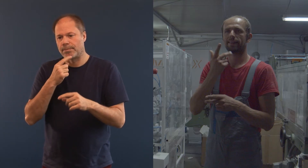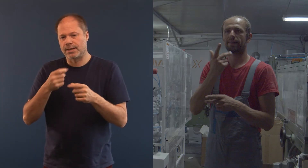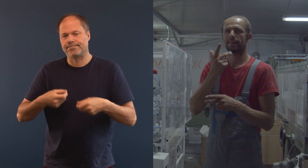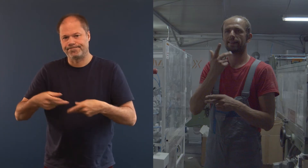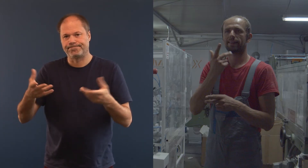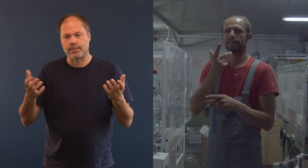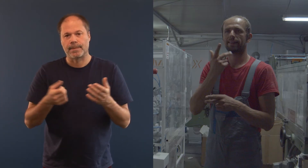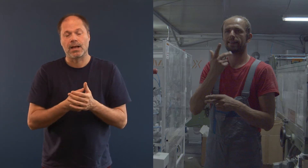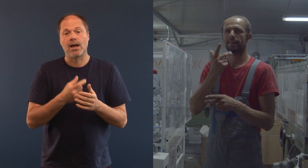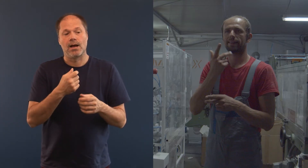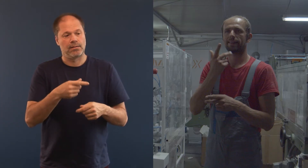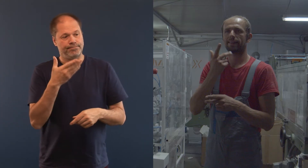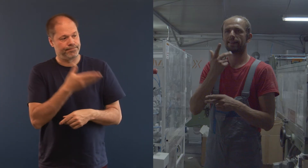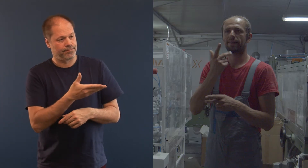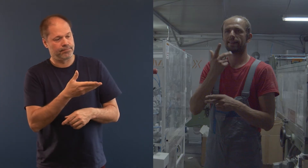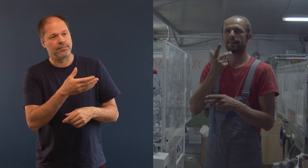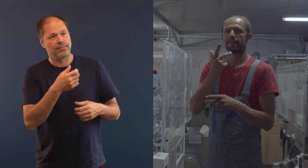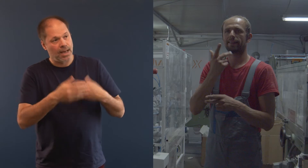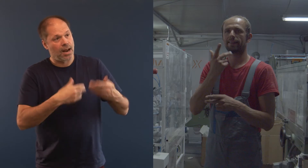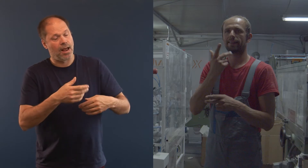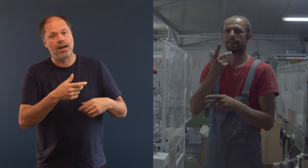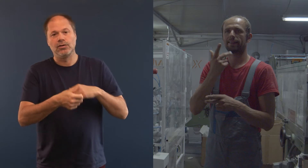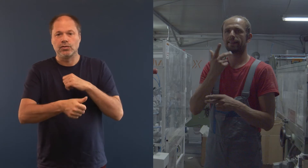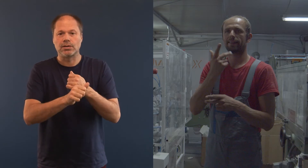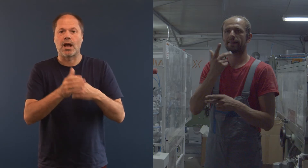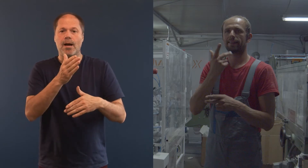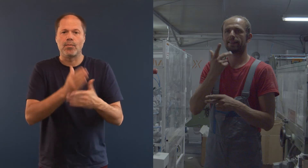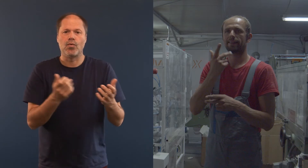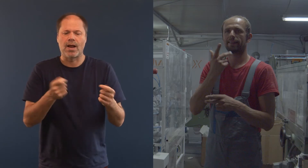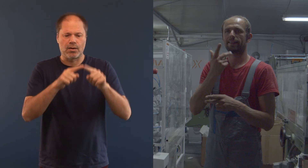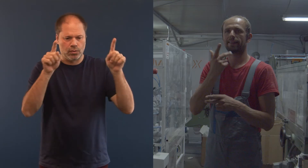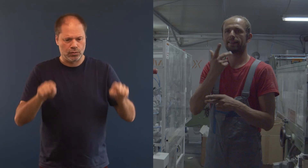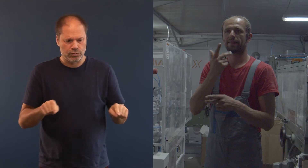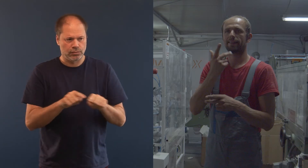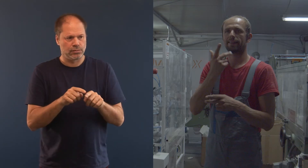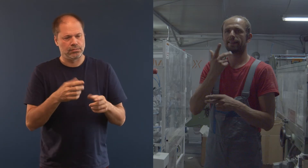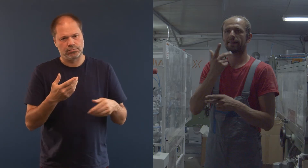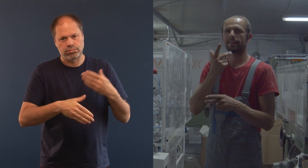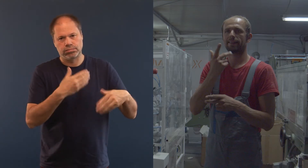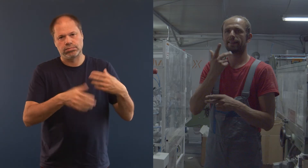Teď je provozu linka s velikostí 16,5.